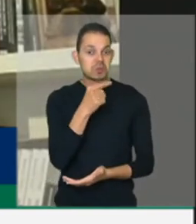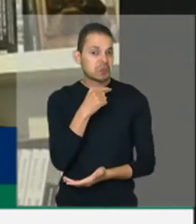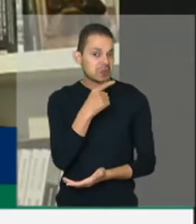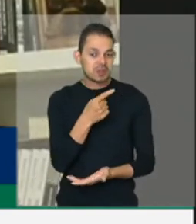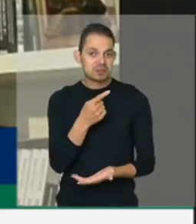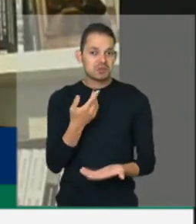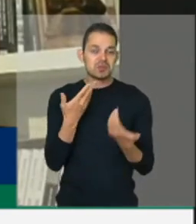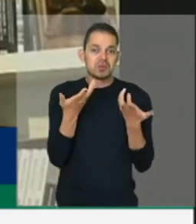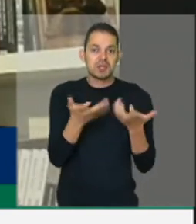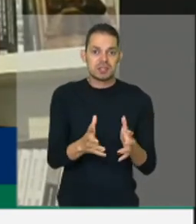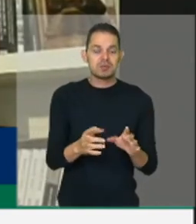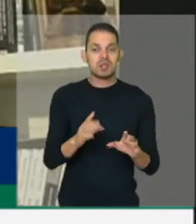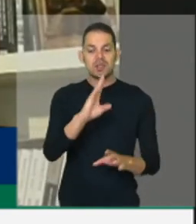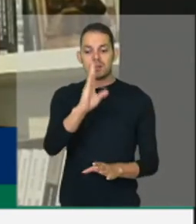DA FILA. DO PROGRAMA DE VACINAÇÃO. O BRASIL, QUE NA